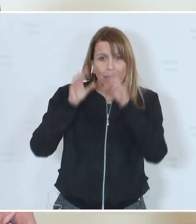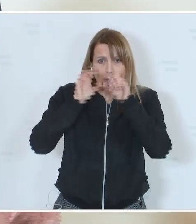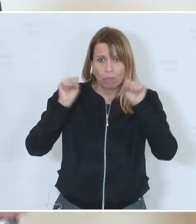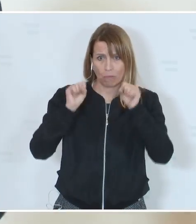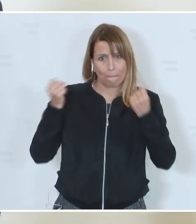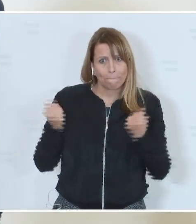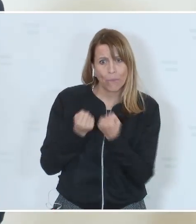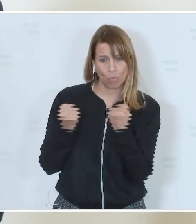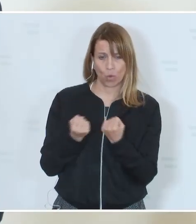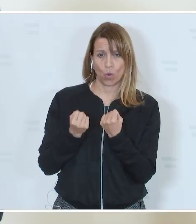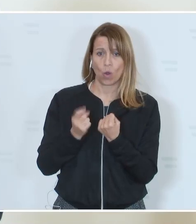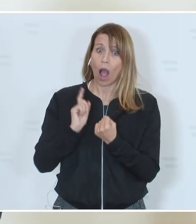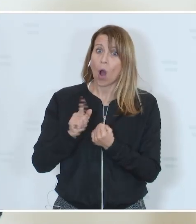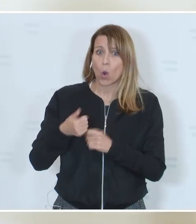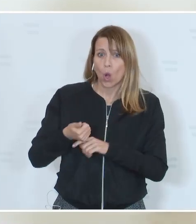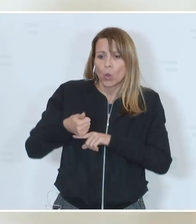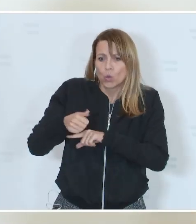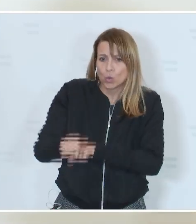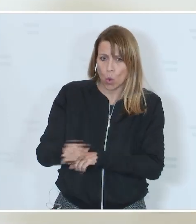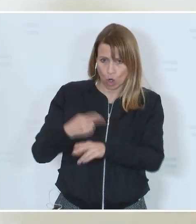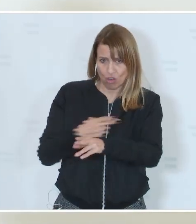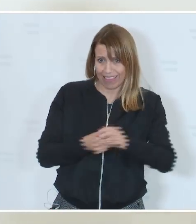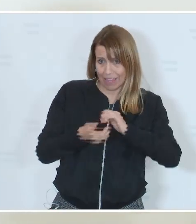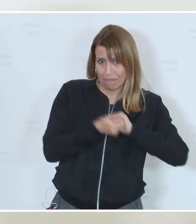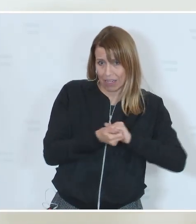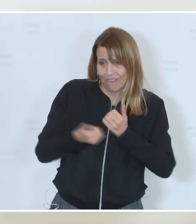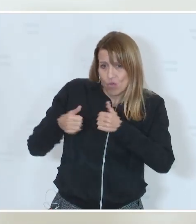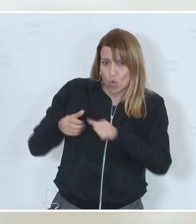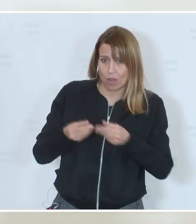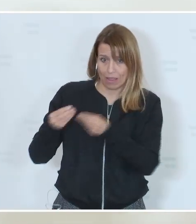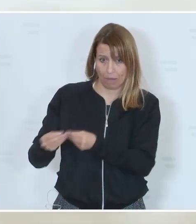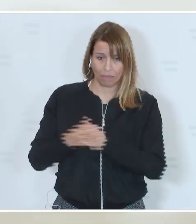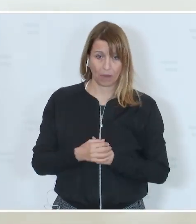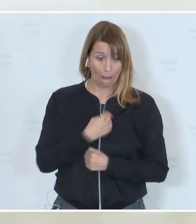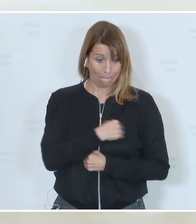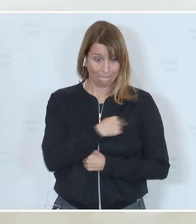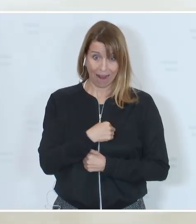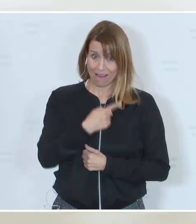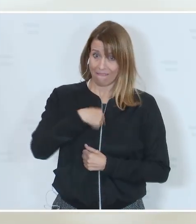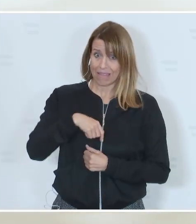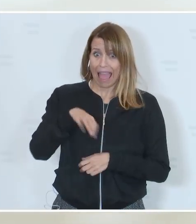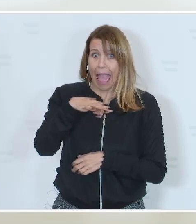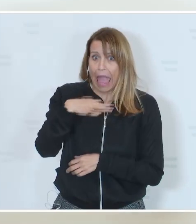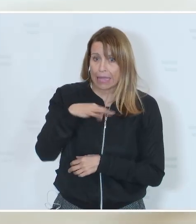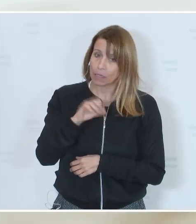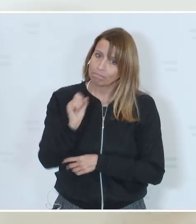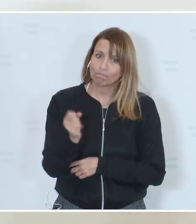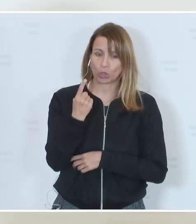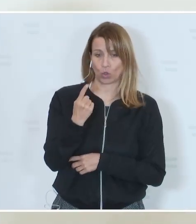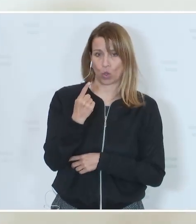Druck seitens der Staatengemeinschaft. Malta hat ja eine einzigartige geopolitische Situation